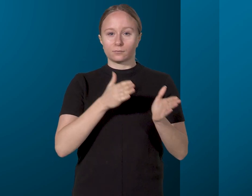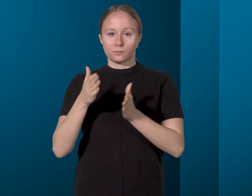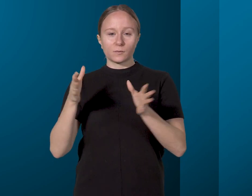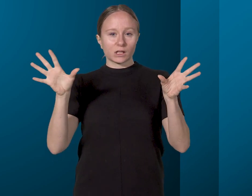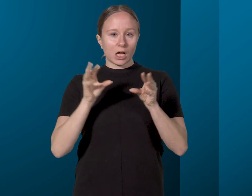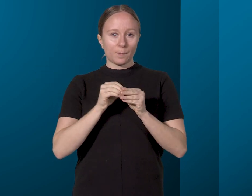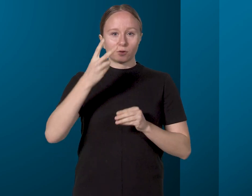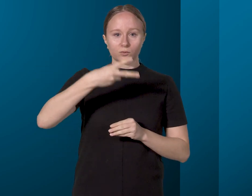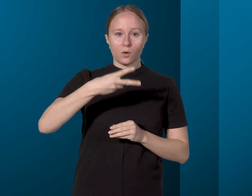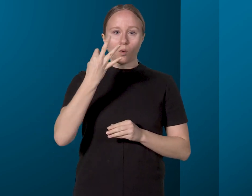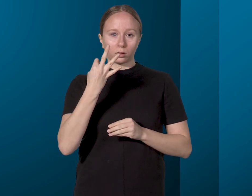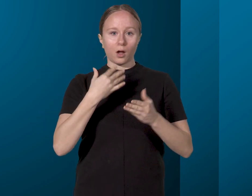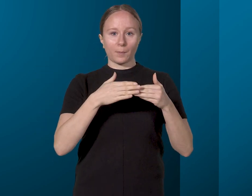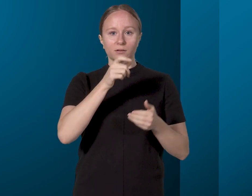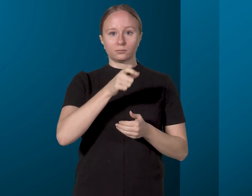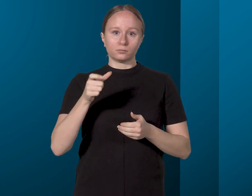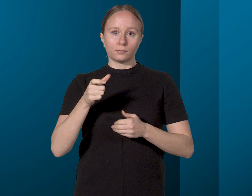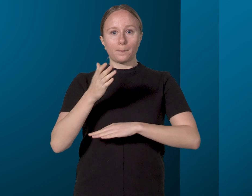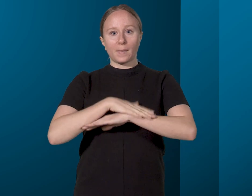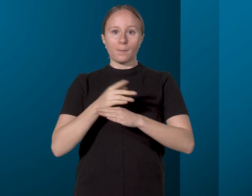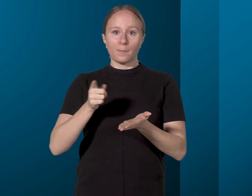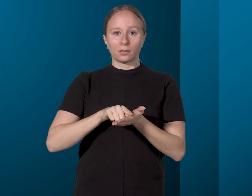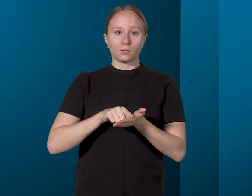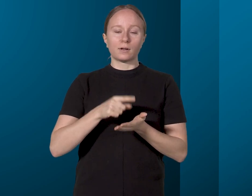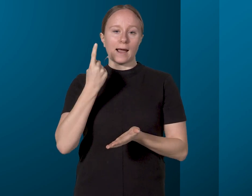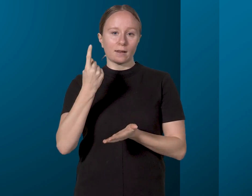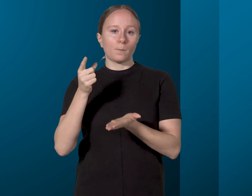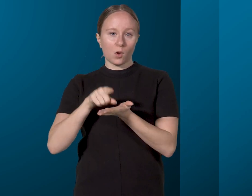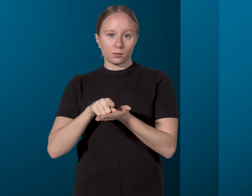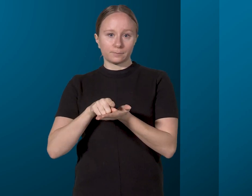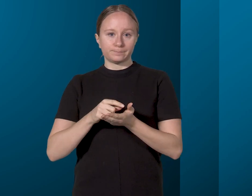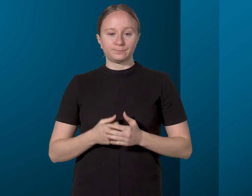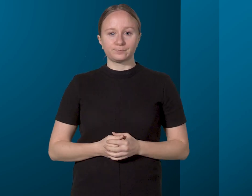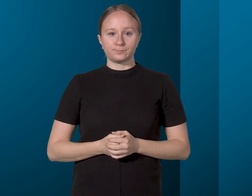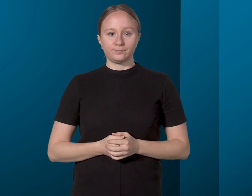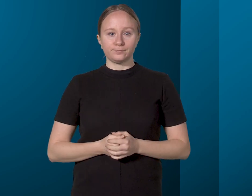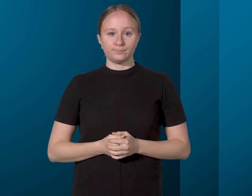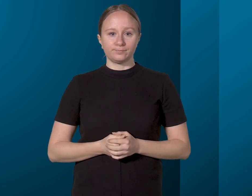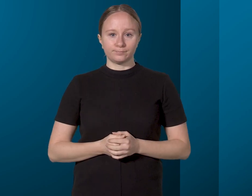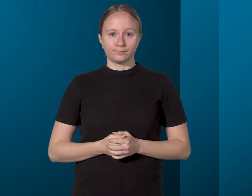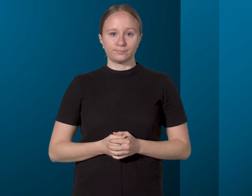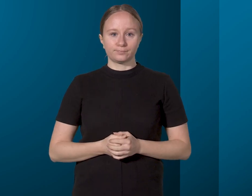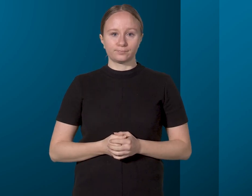Dessutom kommer personal att permitteras i en månad. Permitteringarna berör 28 personer.